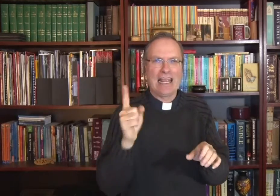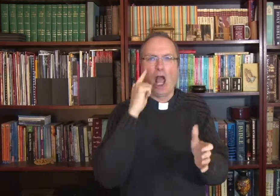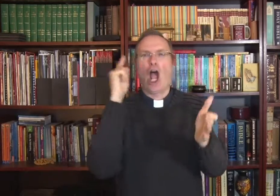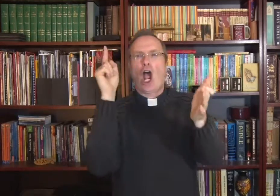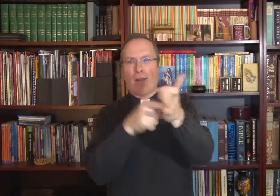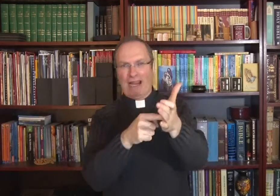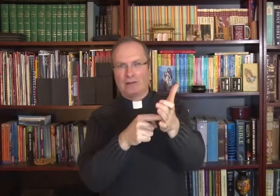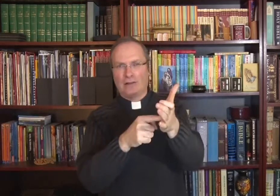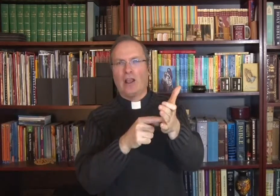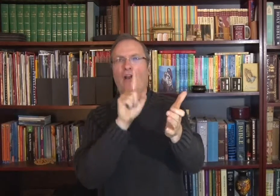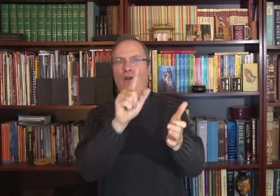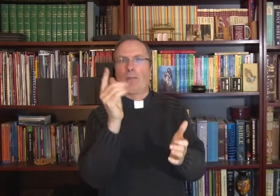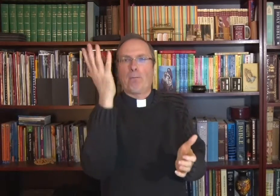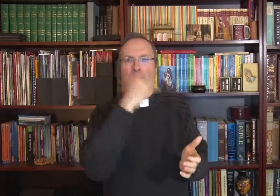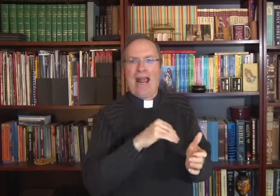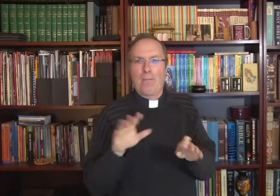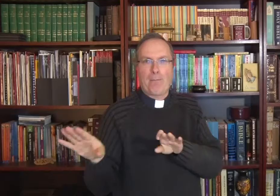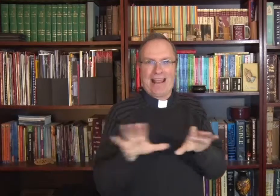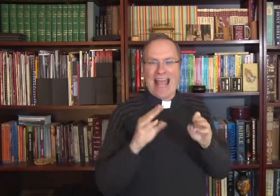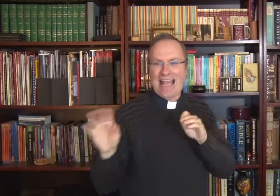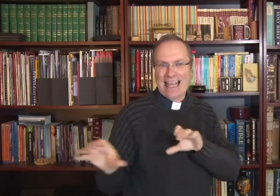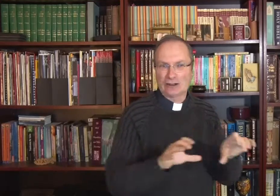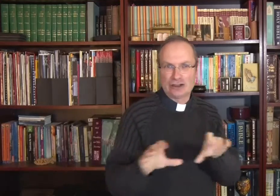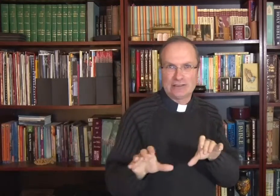ils remarquent votre belle manière d’agir